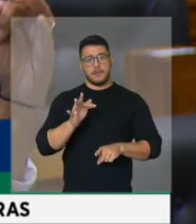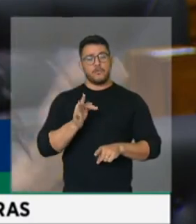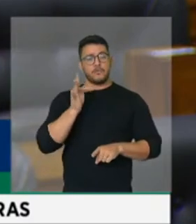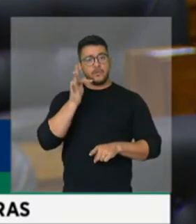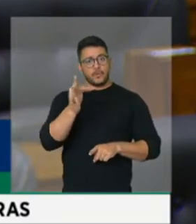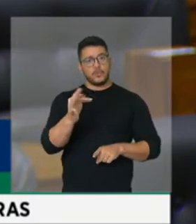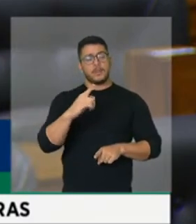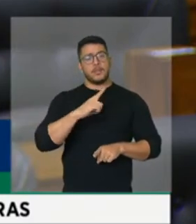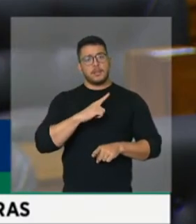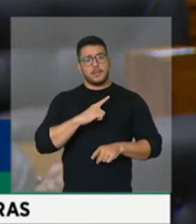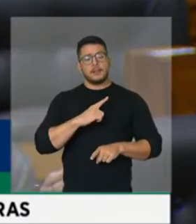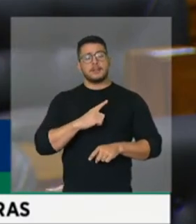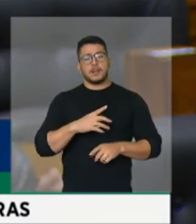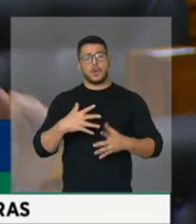UMA MEDIDA INCONSTITUCIONAL. MAS A GENTE PODE AGREGAR A